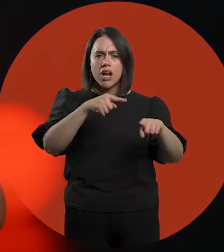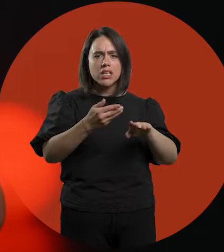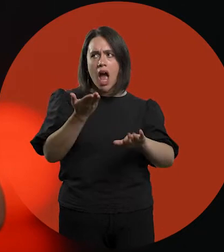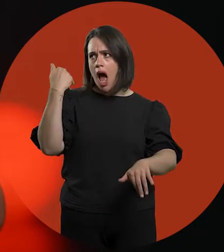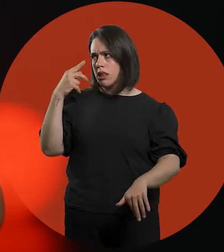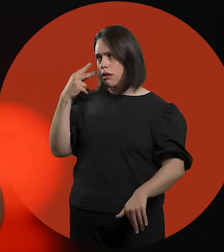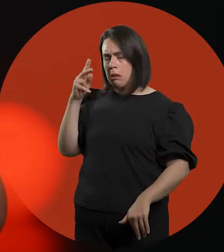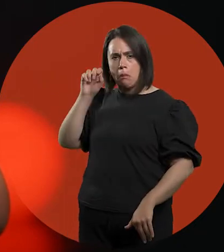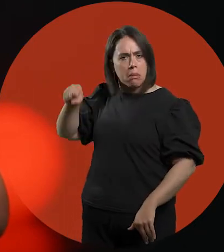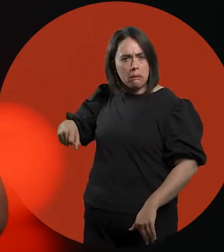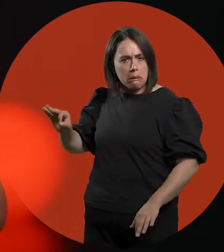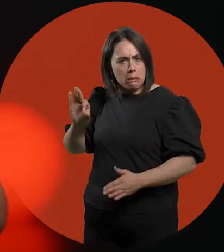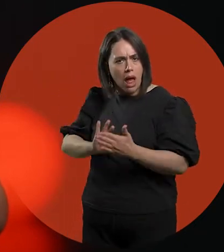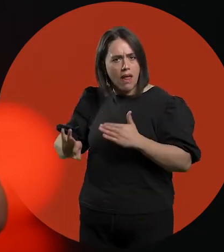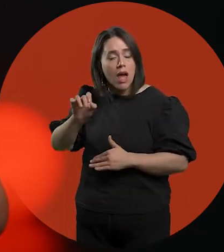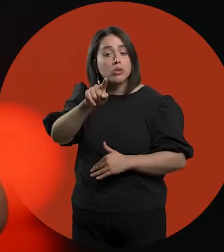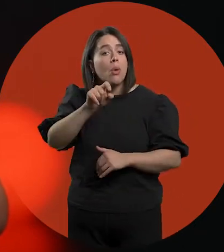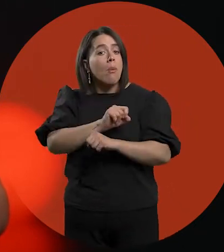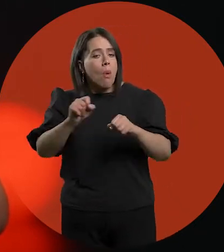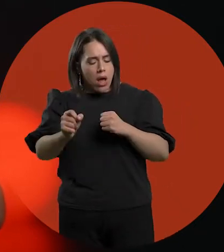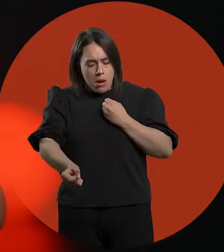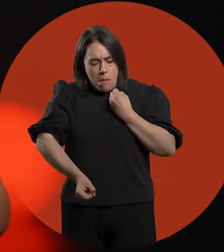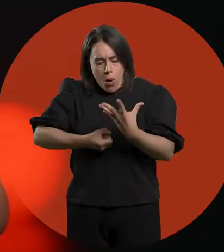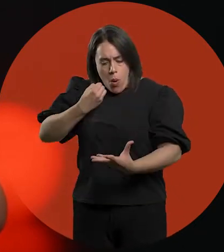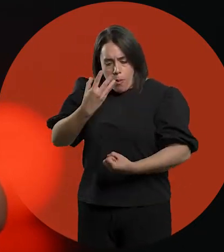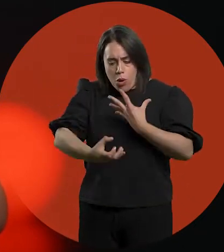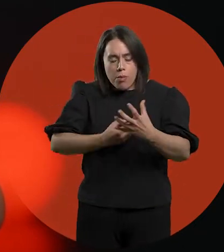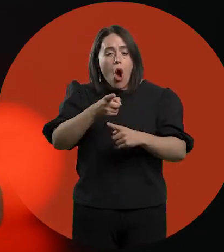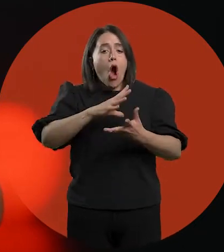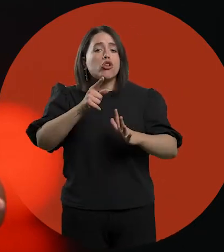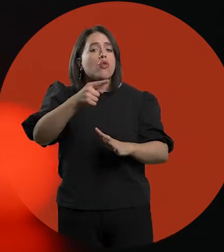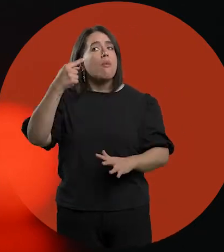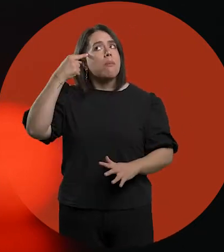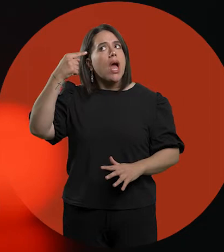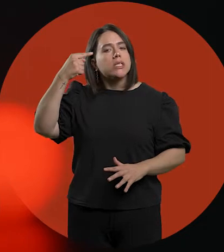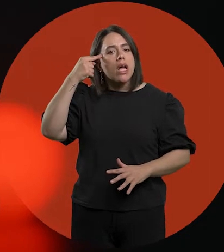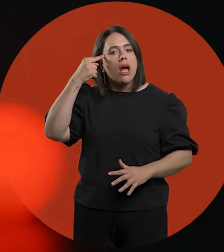Vos podés explotar, de tu forma de ser o de tu forma de pensar, un solo trabajo.